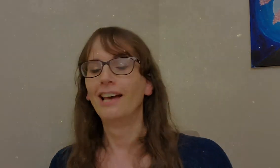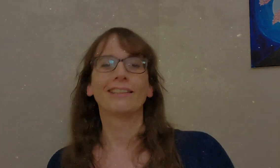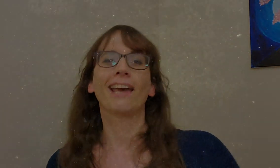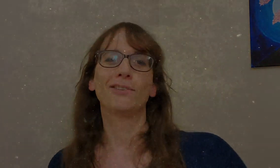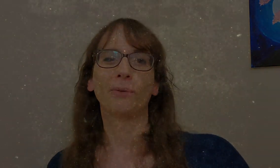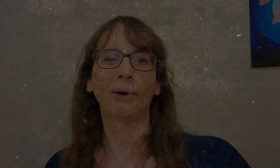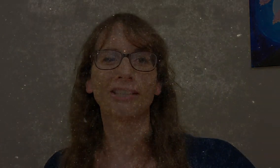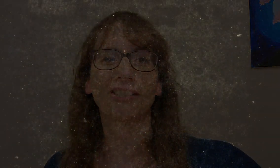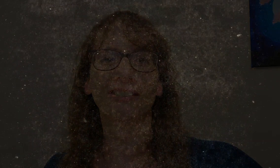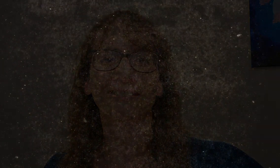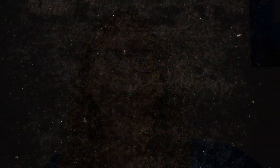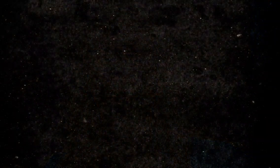Muchas gracias.